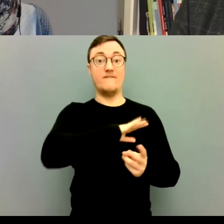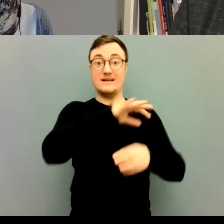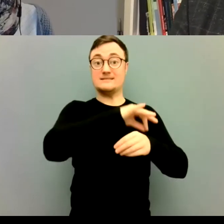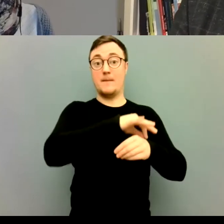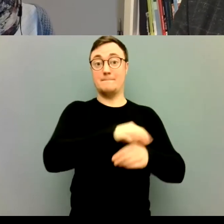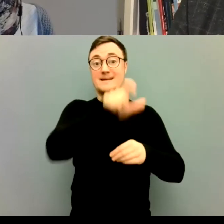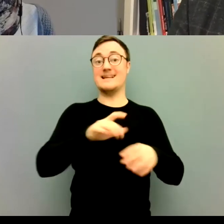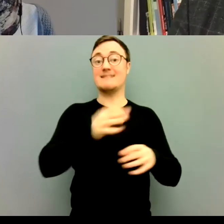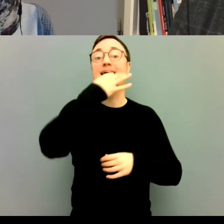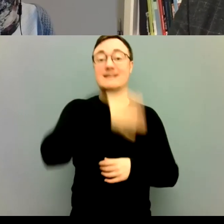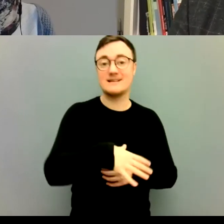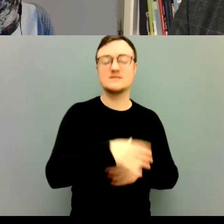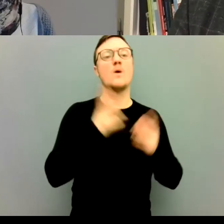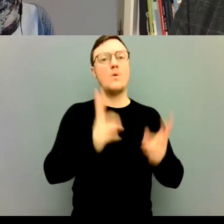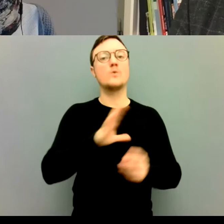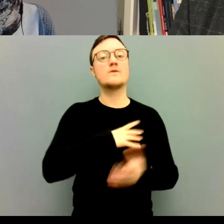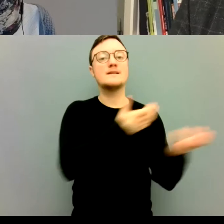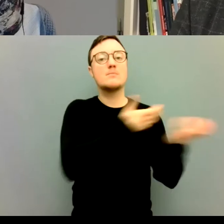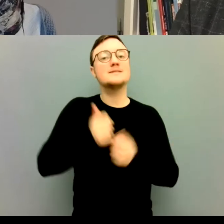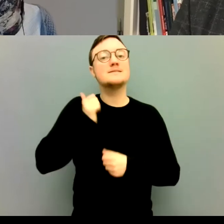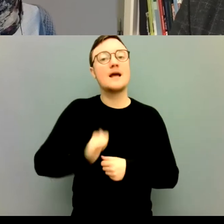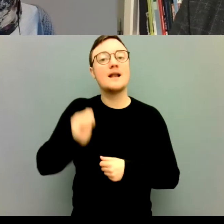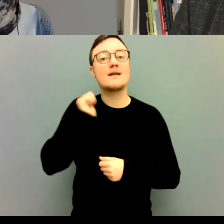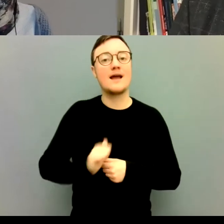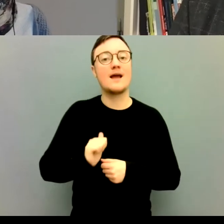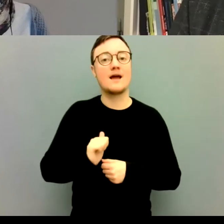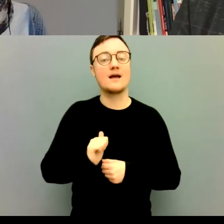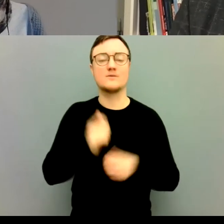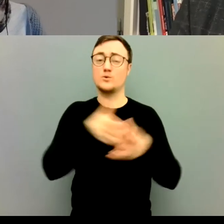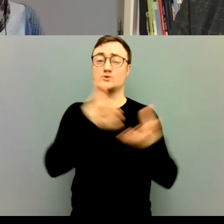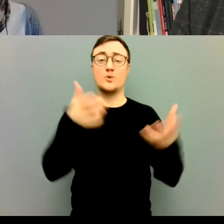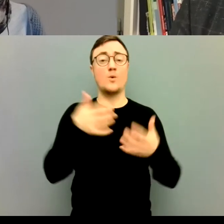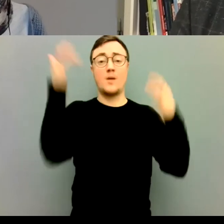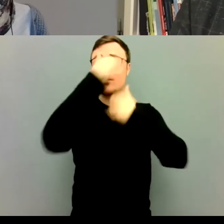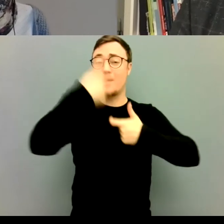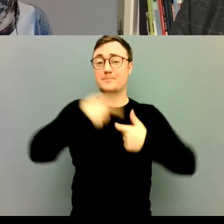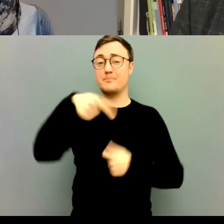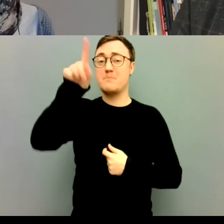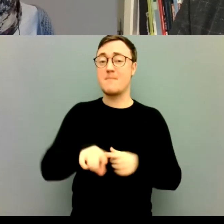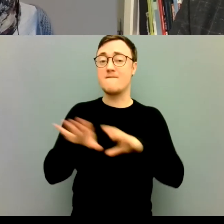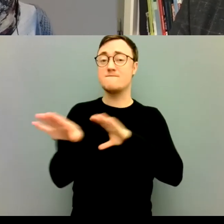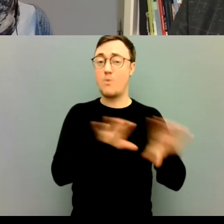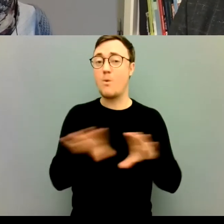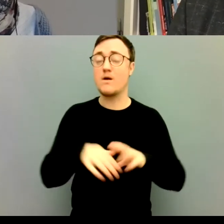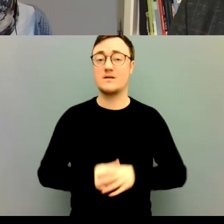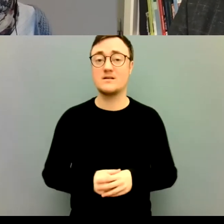och bristande tillgänglighet, stora problem med primärvården, att vi lyckas-